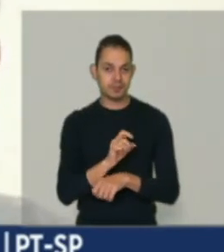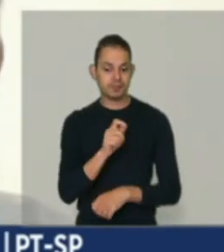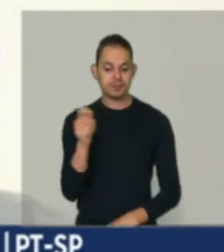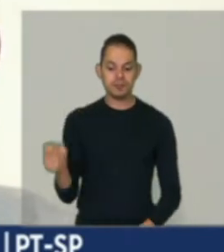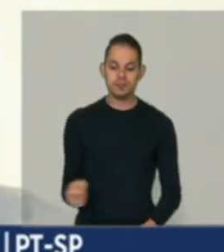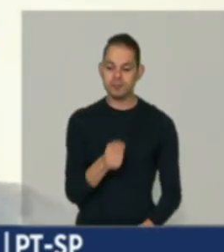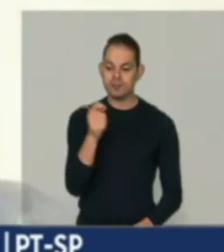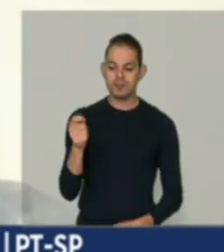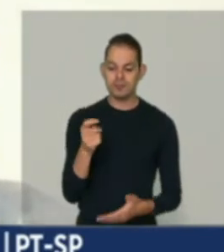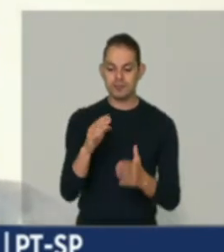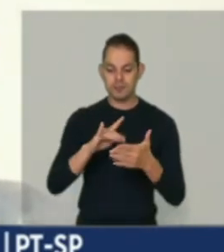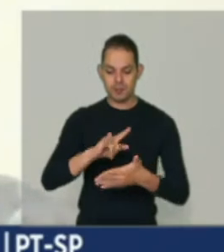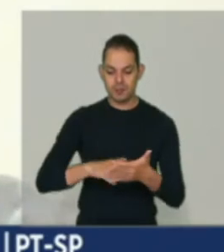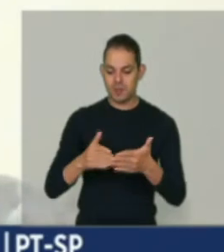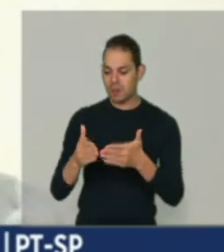PEDIDO DE IMPEACHMENT POR 13 VOTOS A 4, DIZENDO CLARAMENTE